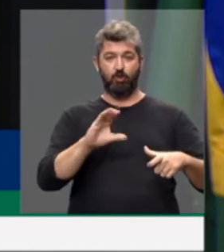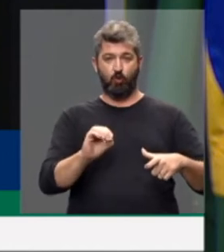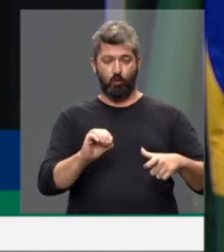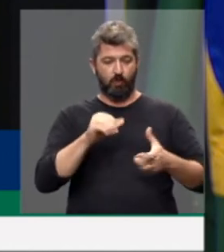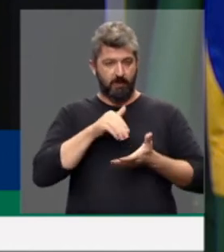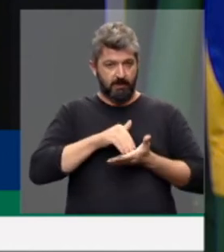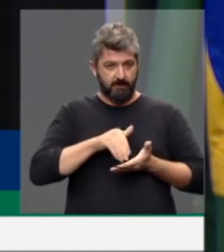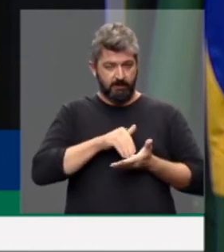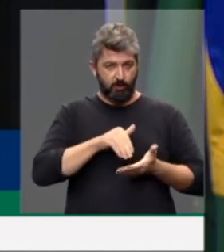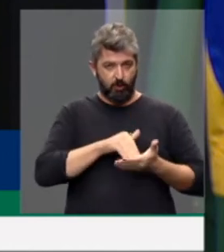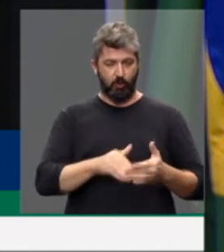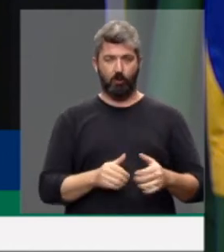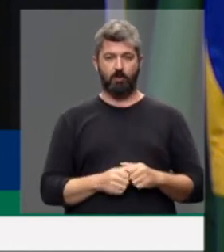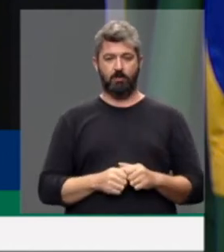ORGANIZADO. ELE FACILITA, NA MEDIDA QUE ELE PROTEGE OS